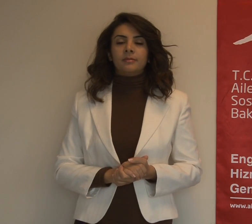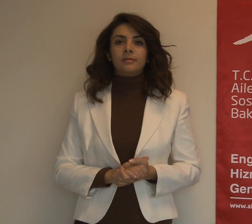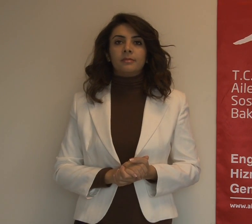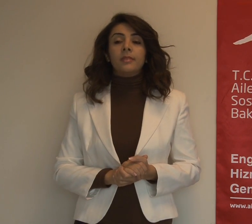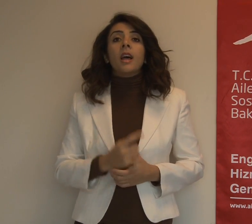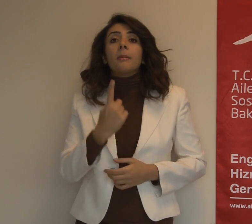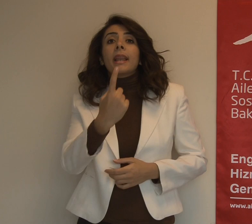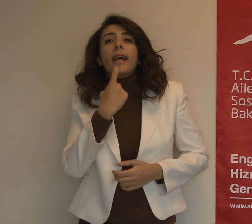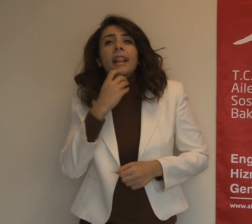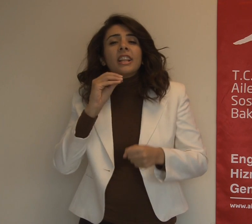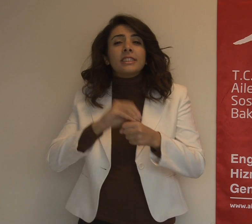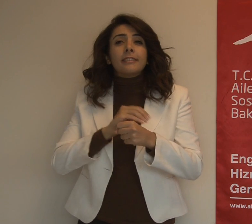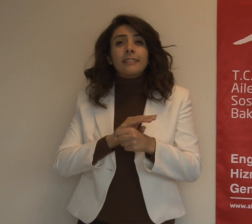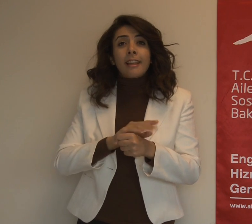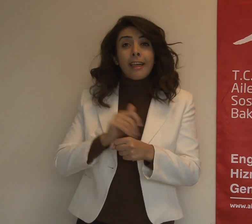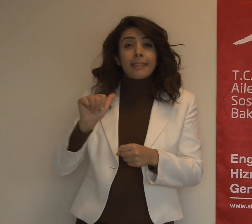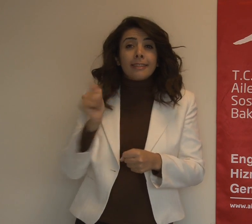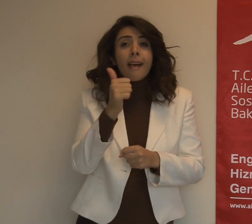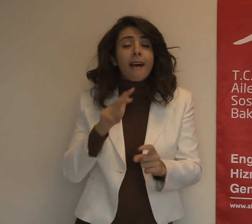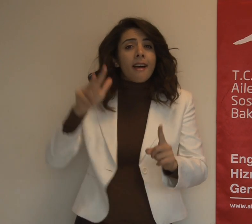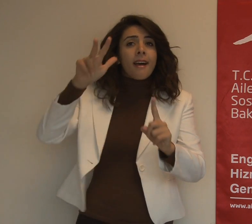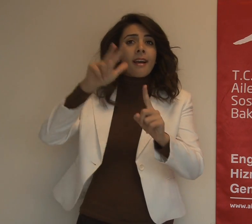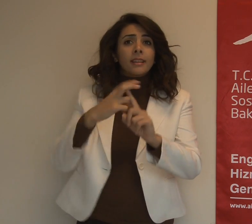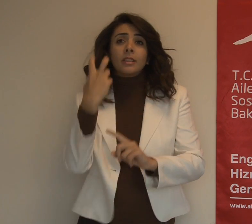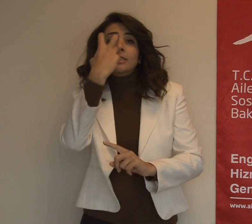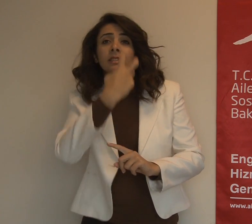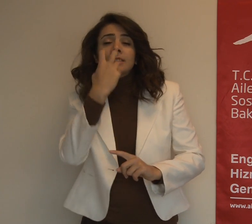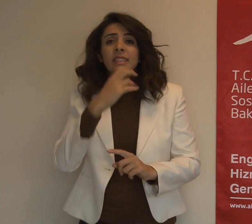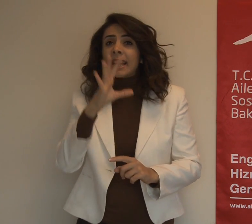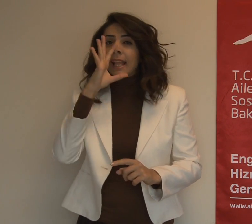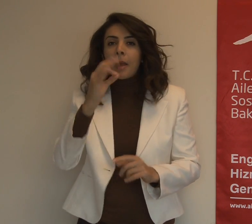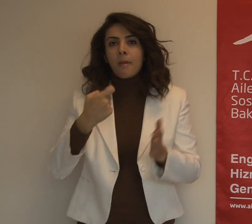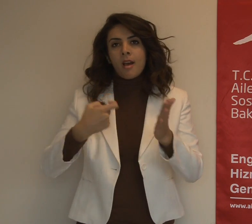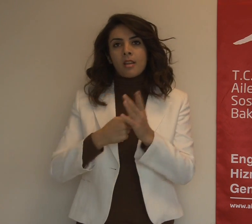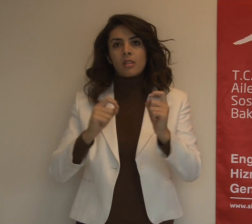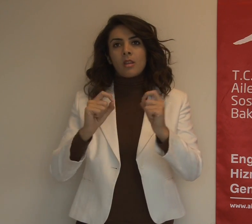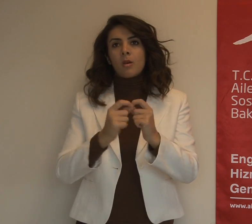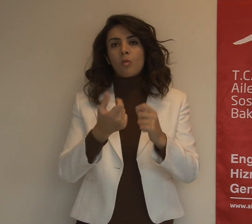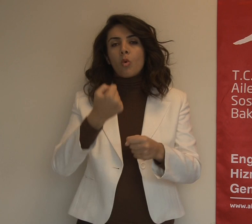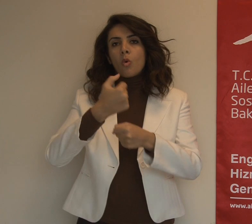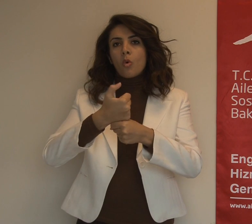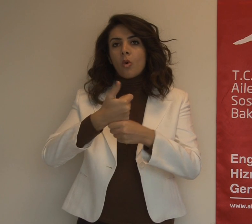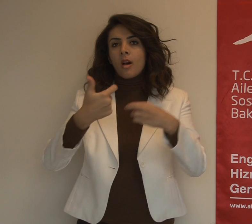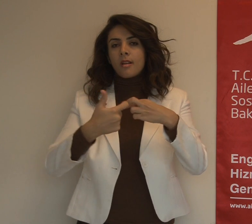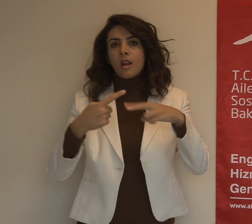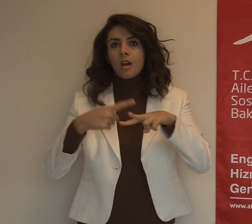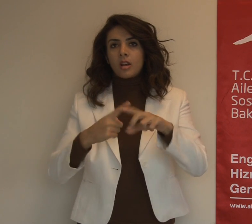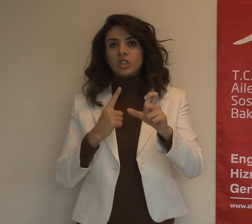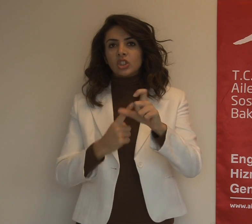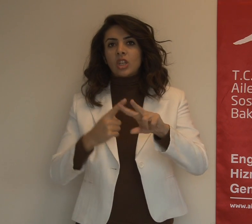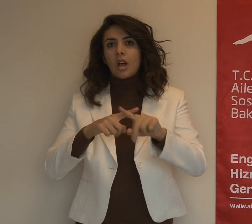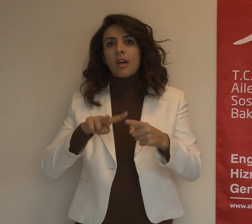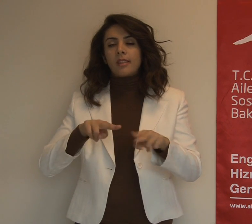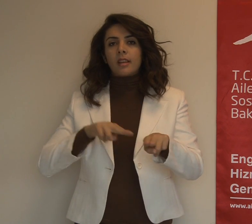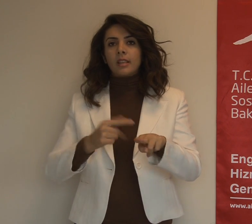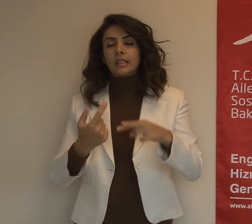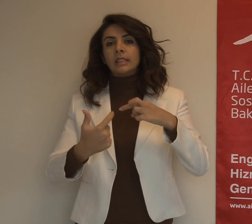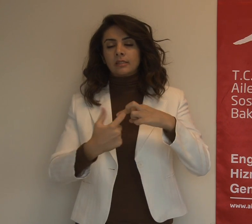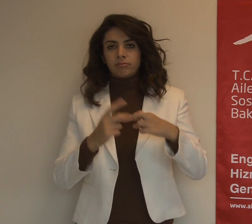Yılın değer katan sanatçısı olarak Buğra Çankır'a,